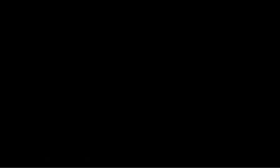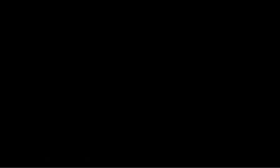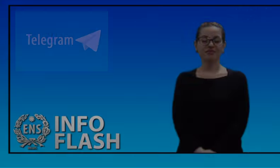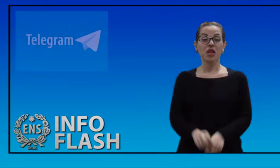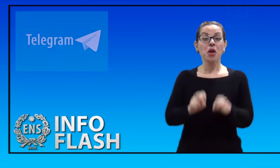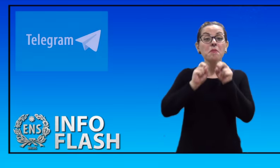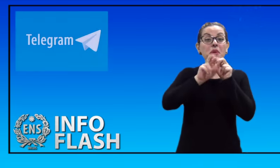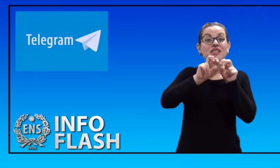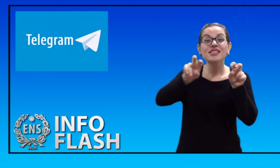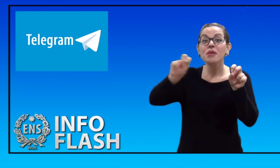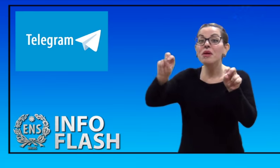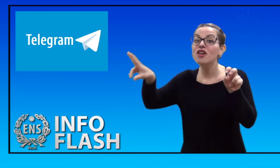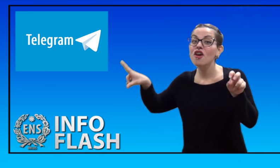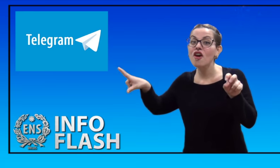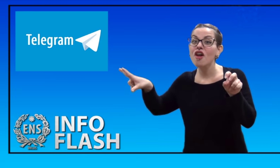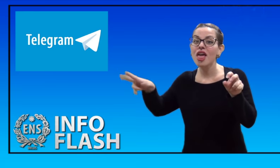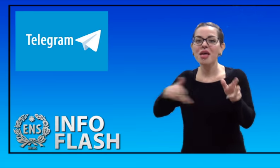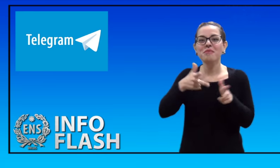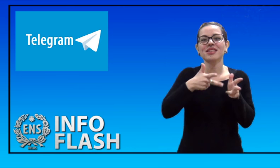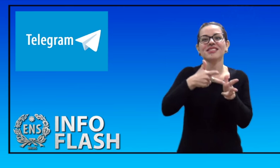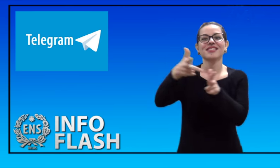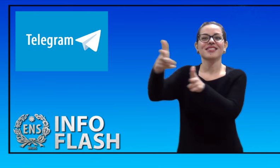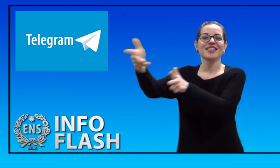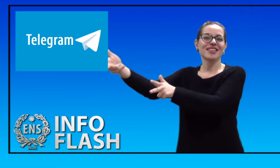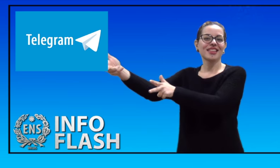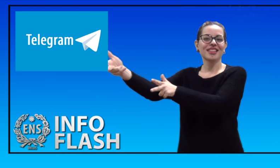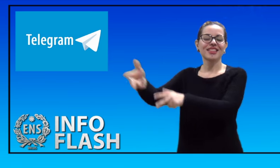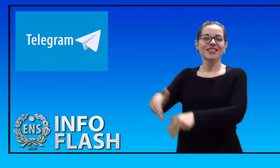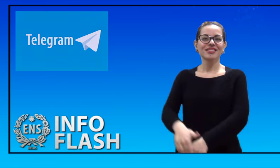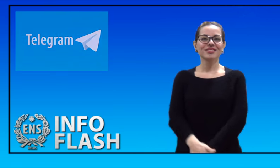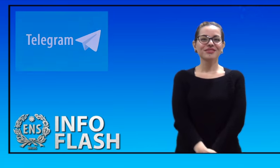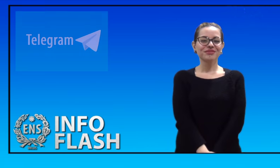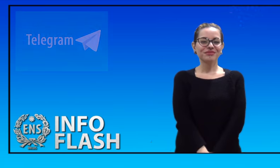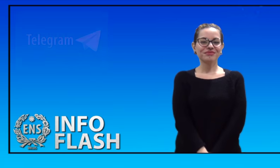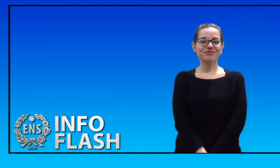Passaparola, passaparola, passaparola....